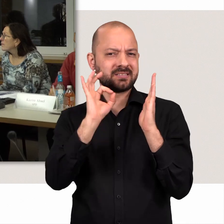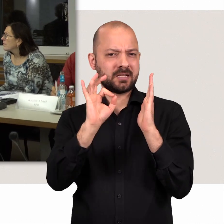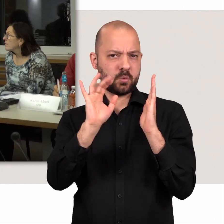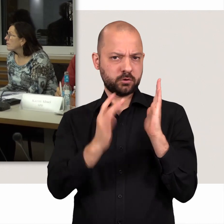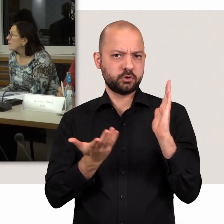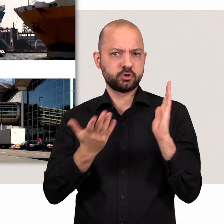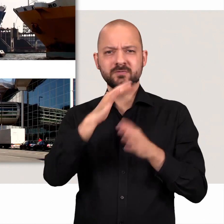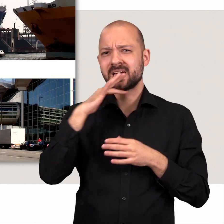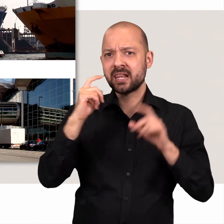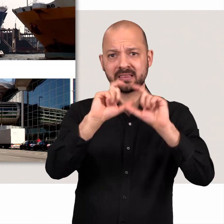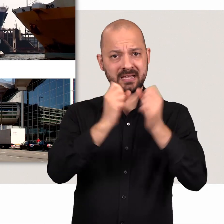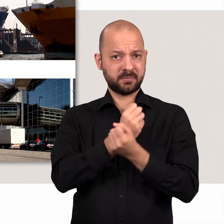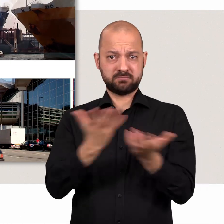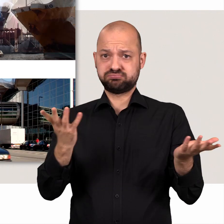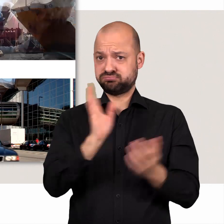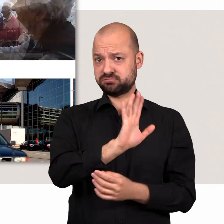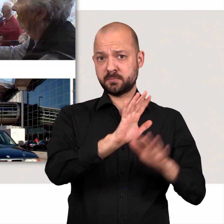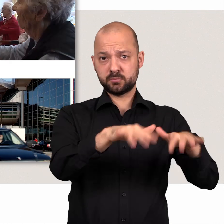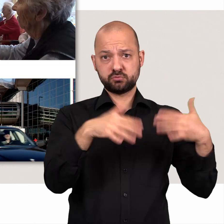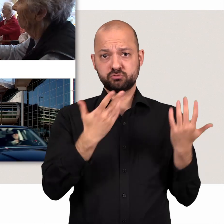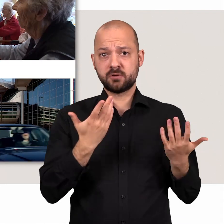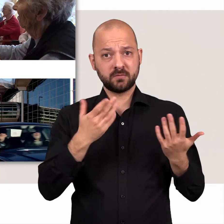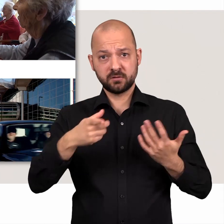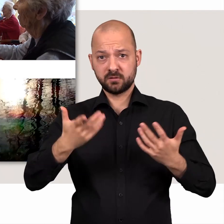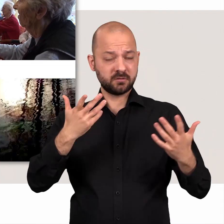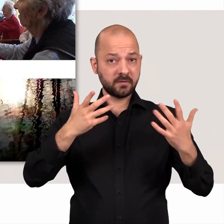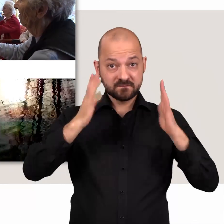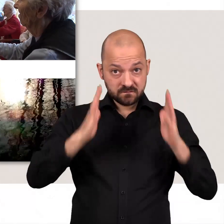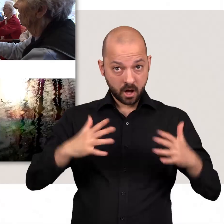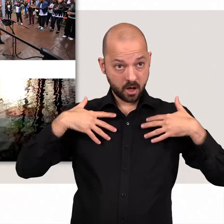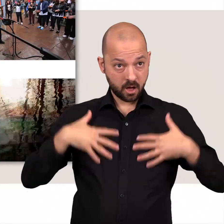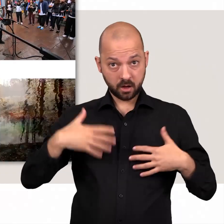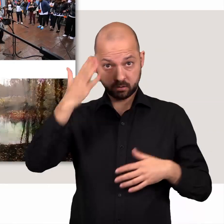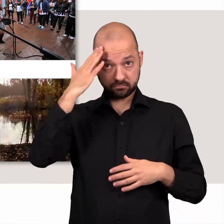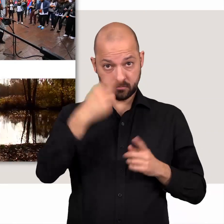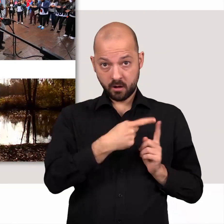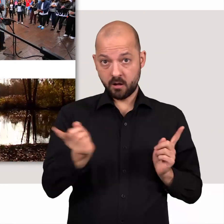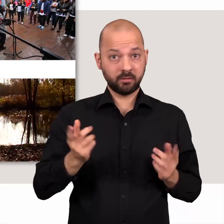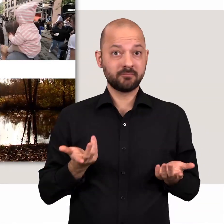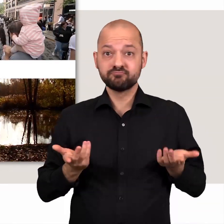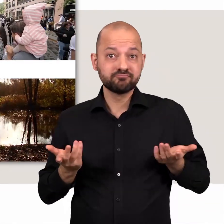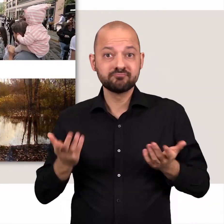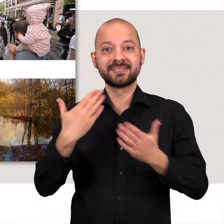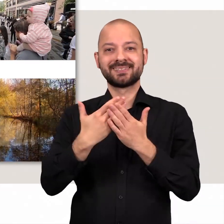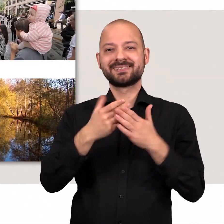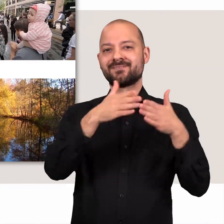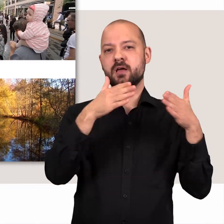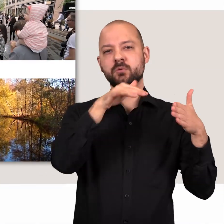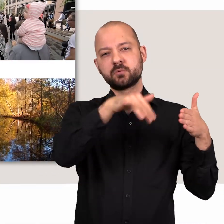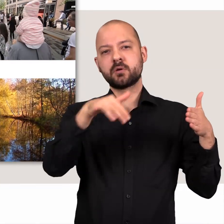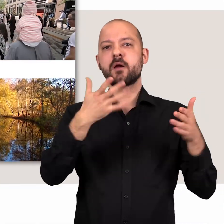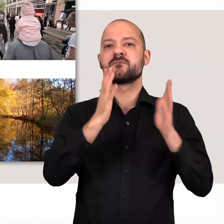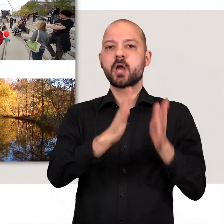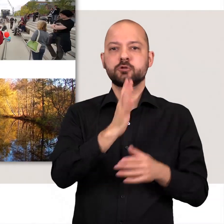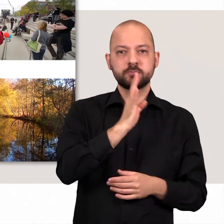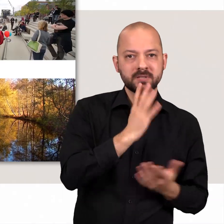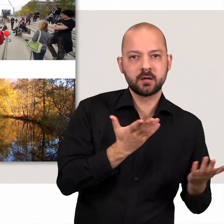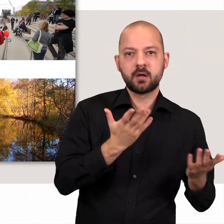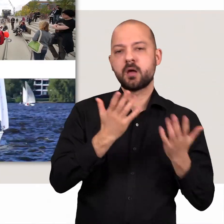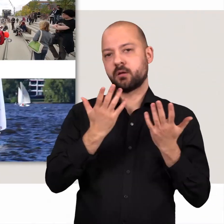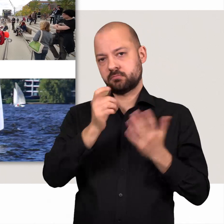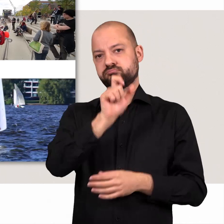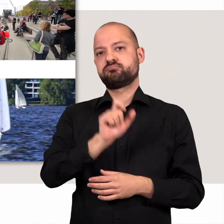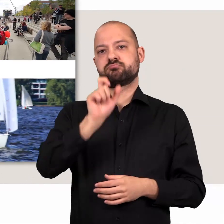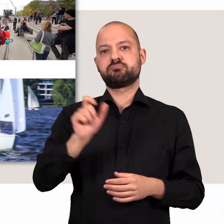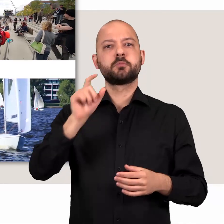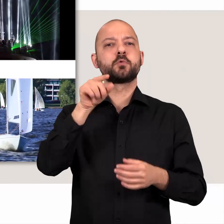Bei der Vielzahl der Themen der Bürgerschaft kann der einzelne Abgeordnete nicht immer Fachleute sein. Deshalb hat jede Fraktion Fachsprecherinnen und Fachsprecher.